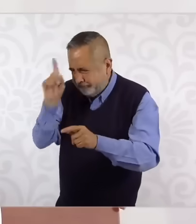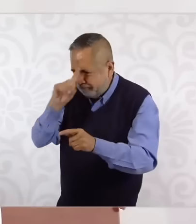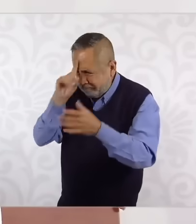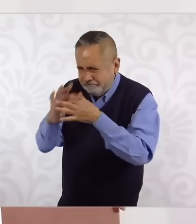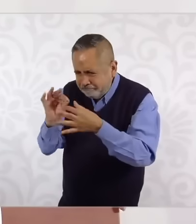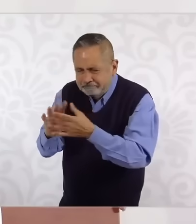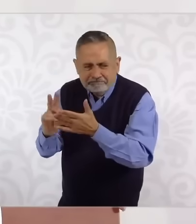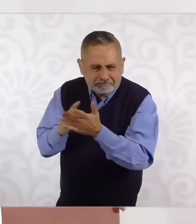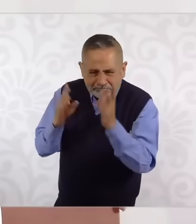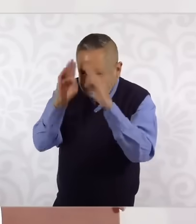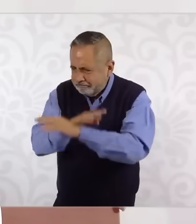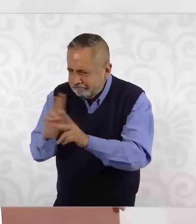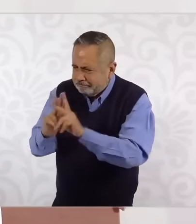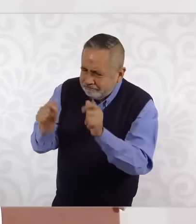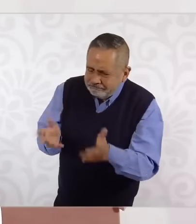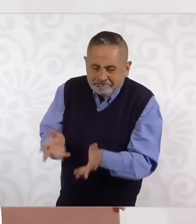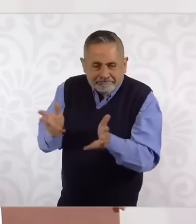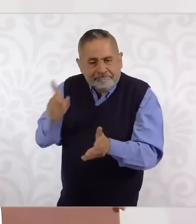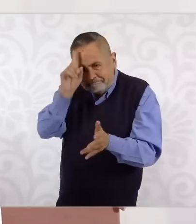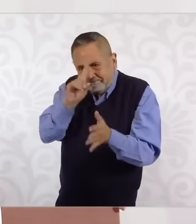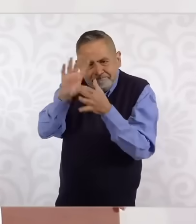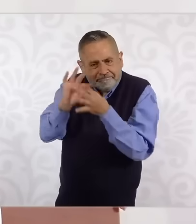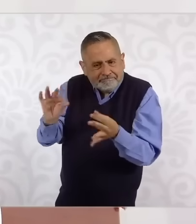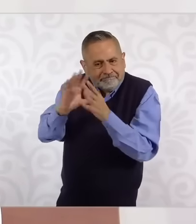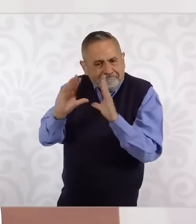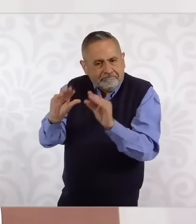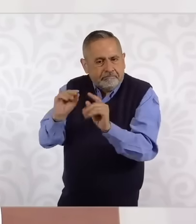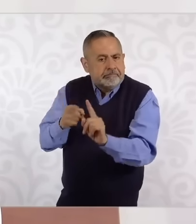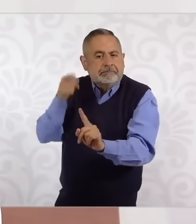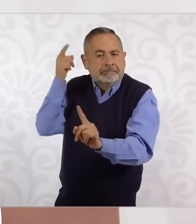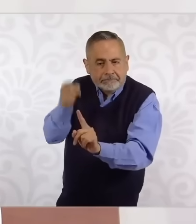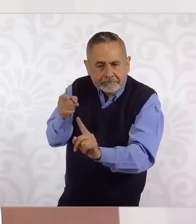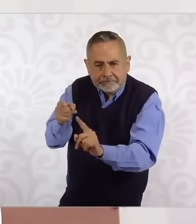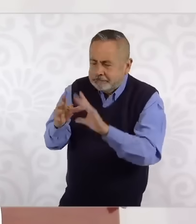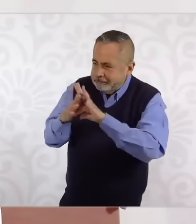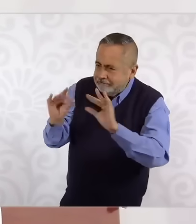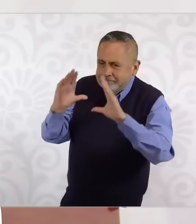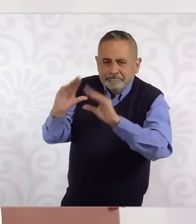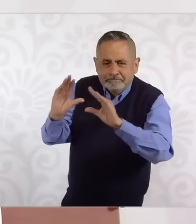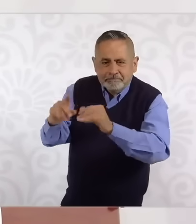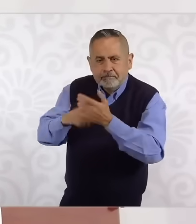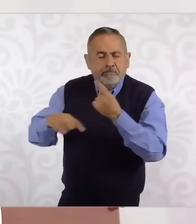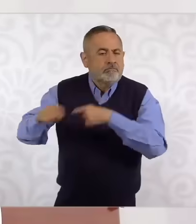tenemos. Entonces, son atenciones focalizadas que nos ayudan pues también a estos resultados.